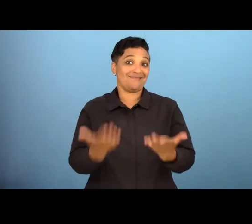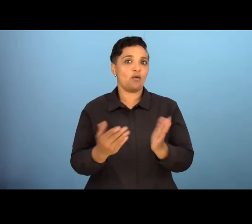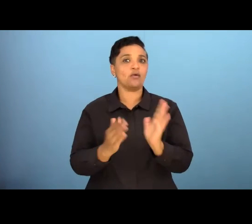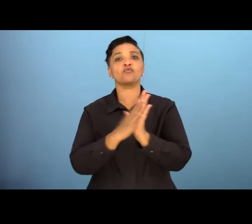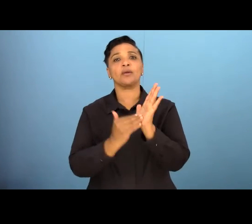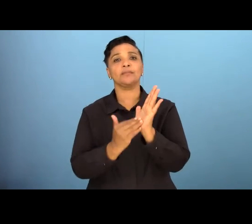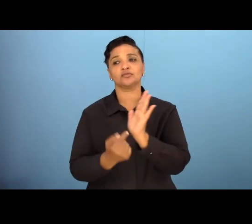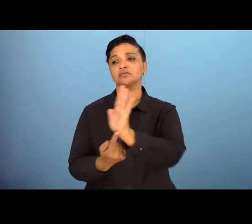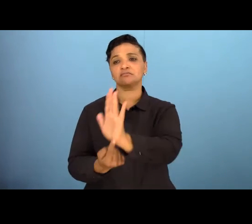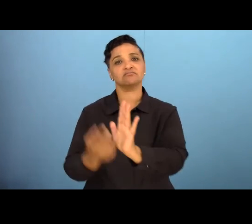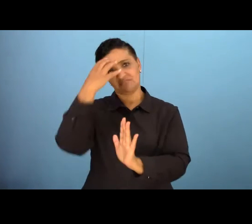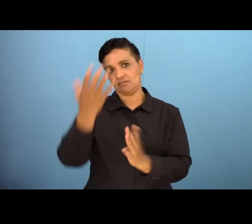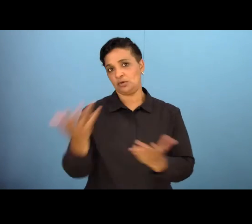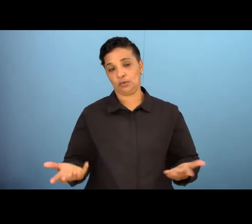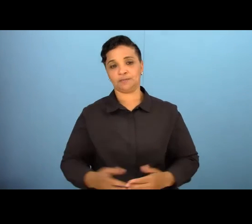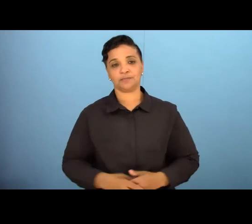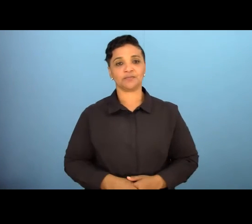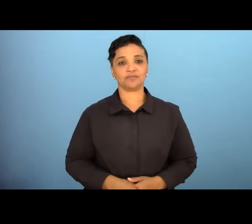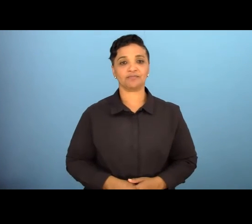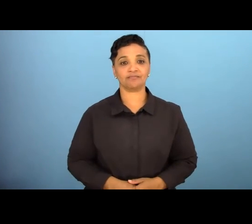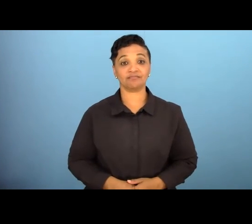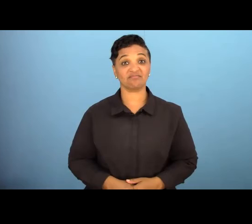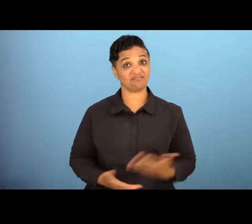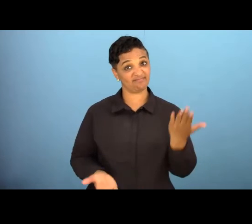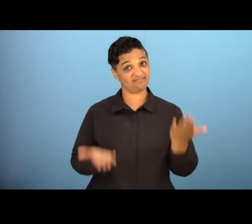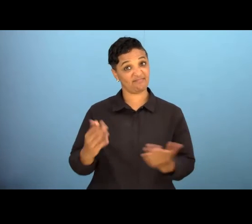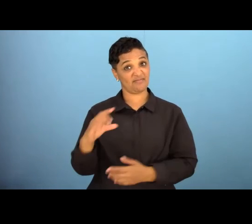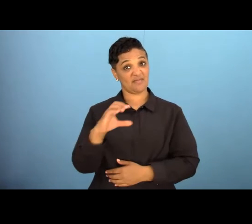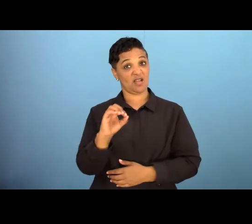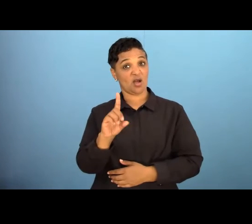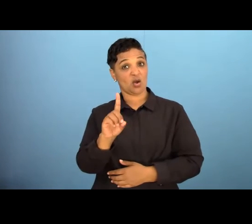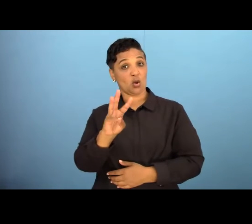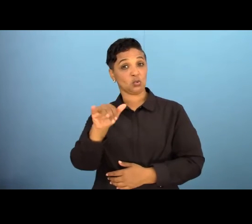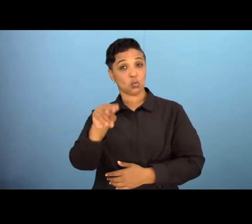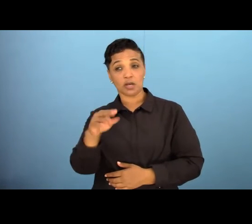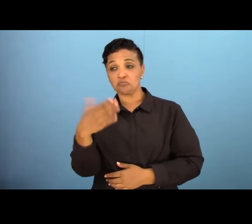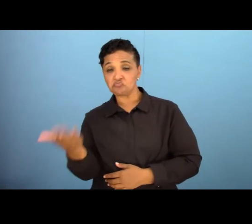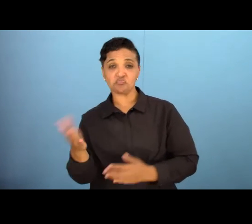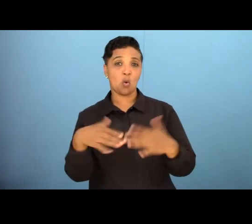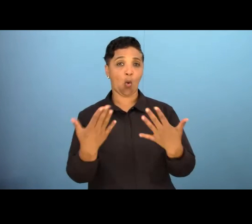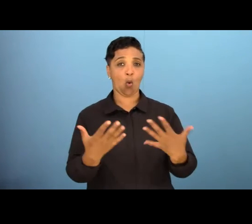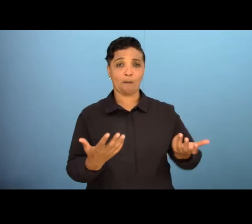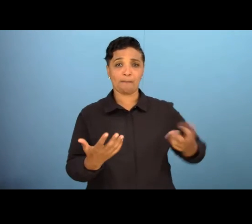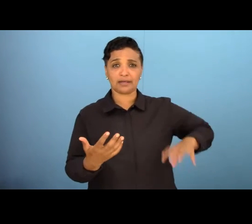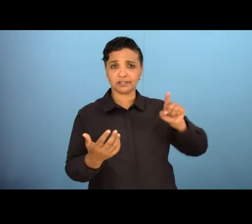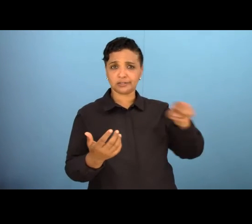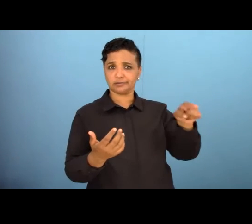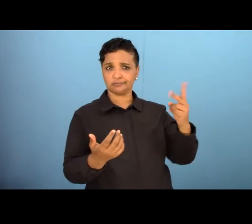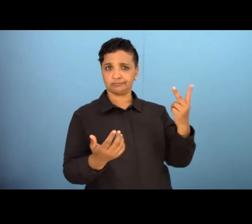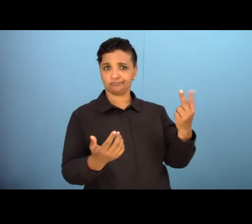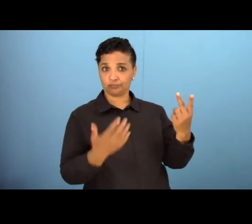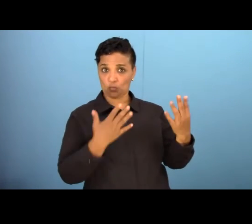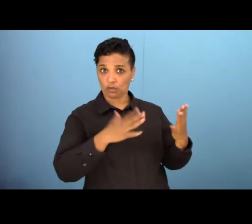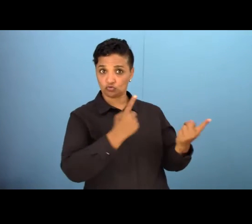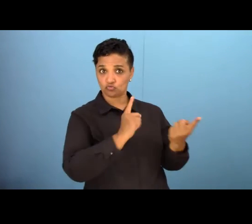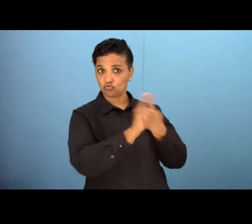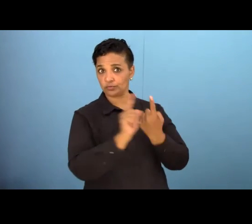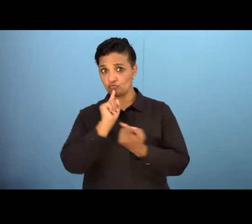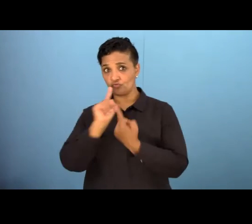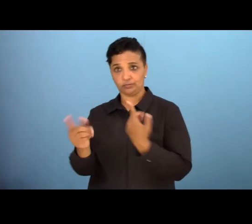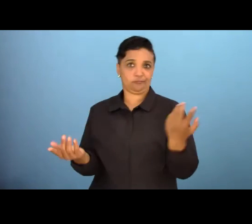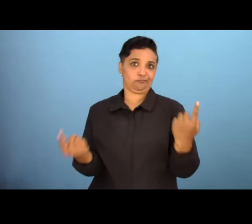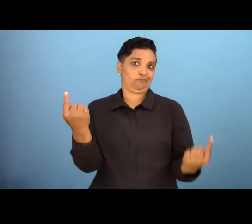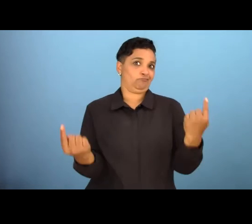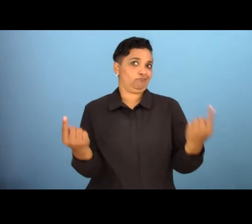Respuesta de emergencia COVID-19?